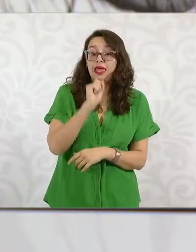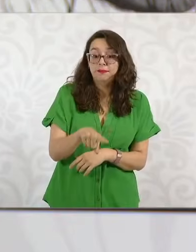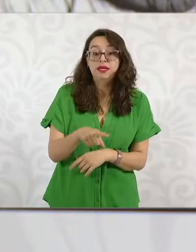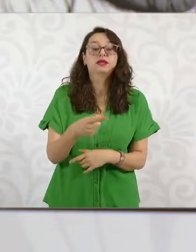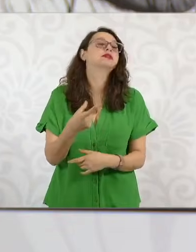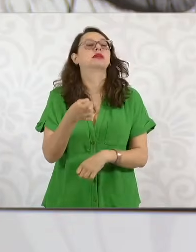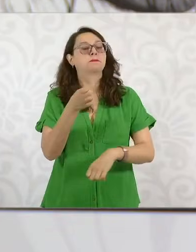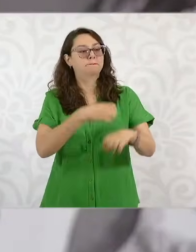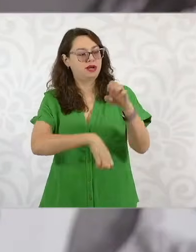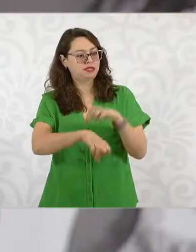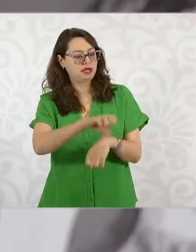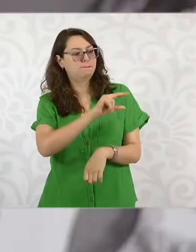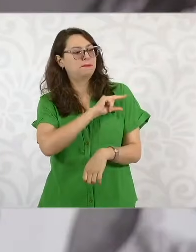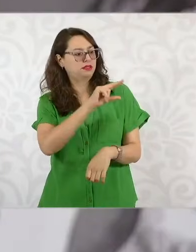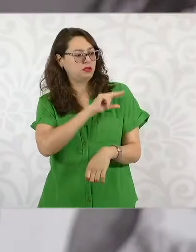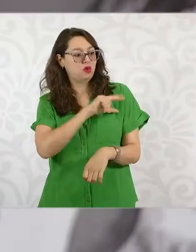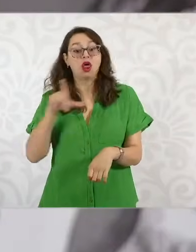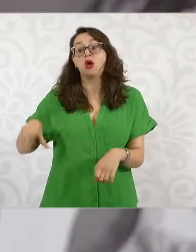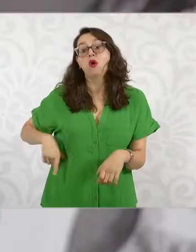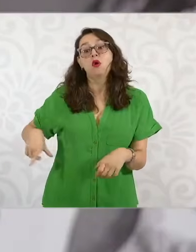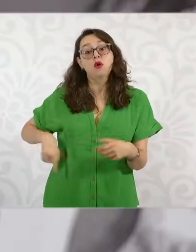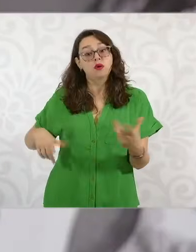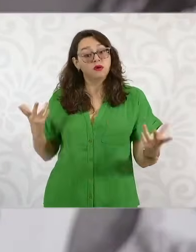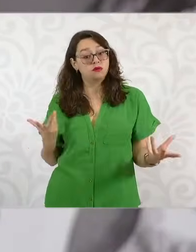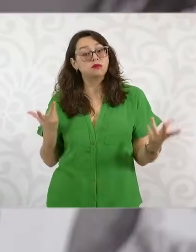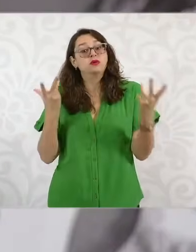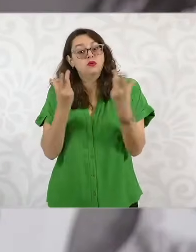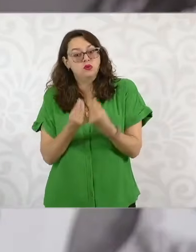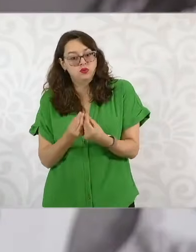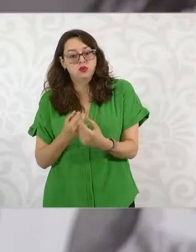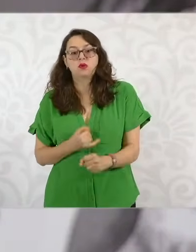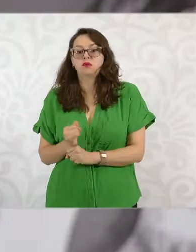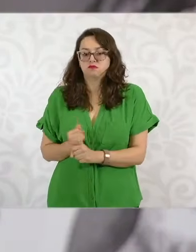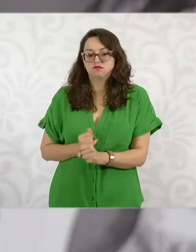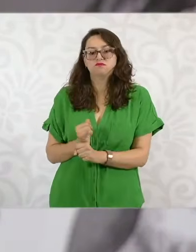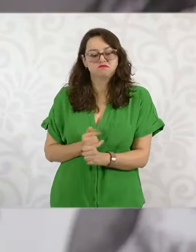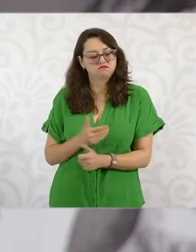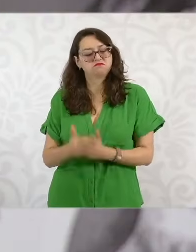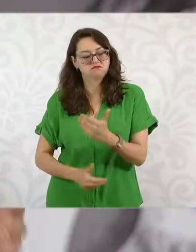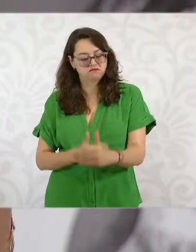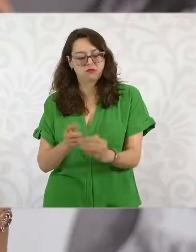privada con el sector público y el desarrollo de investigación en nuestro país. Entonces,